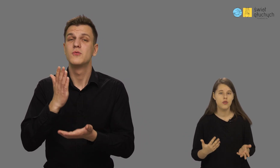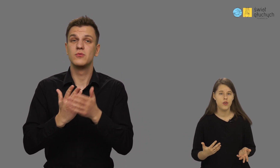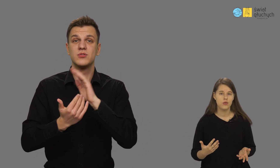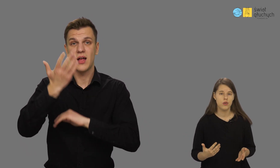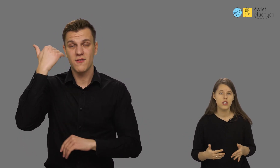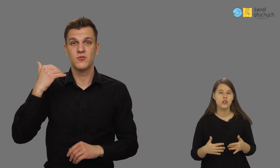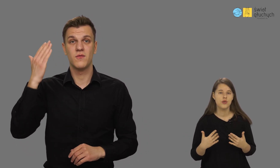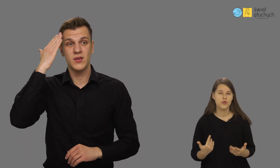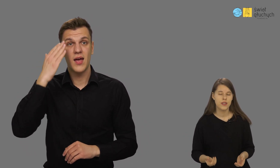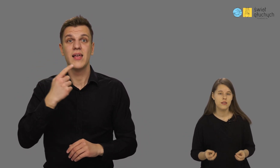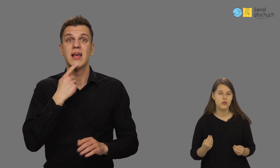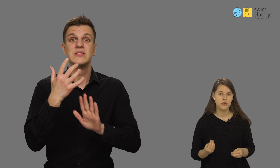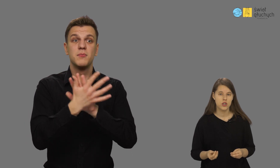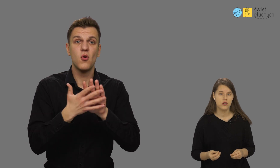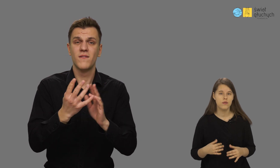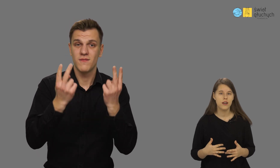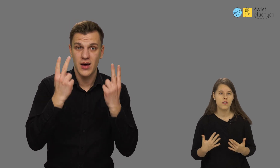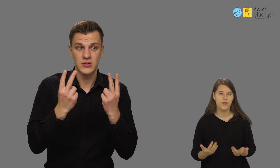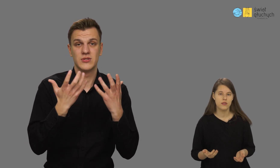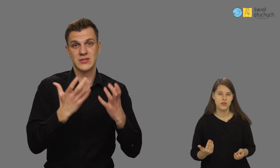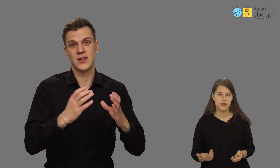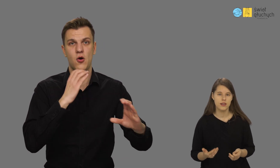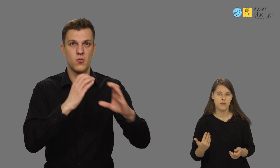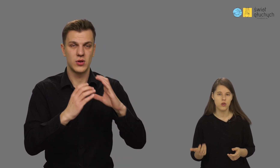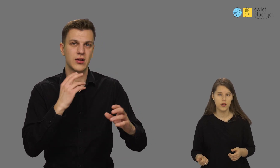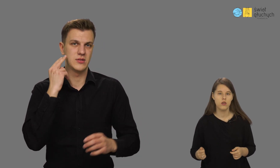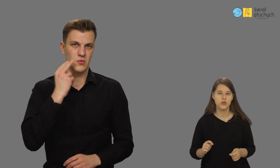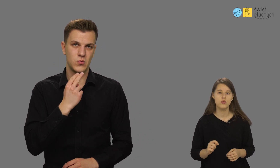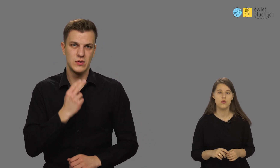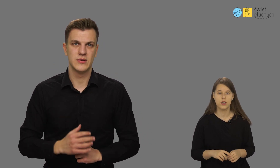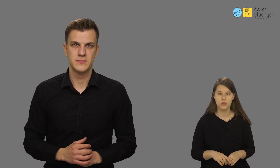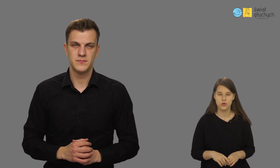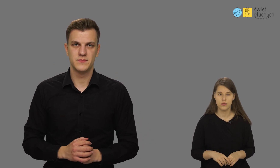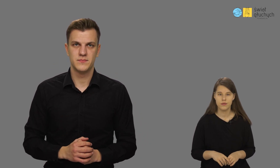i dowiodło, że już wtedy dostrzeżono wielką wartość języka migowego w życiu głuchych uczniów.